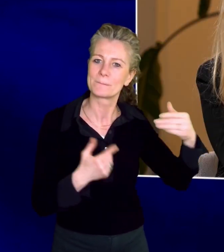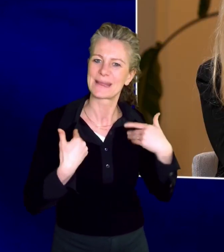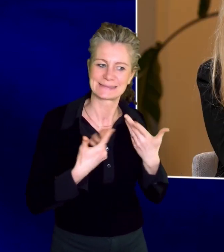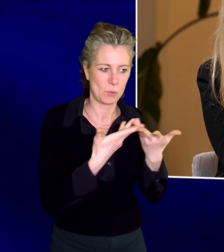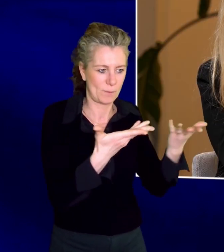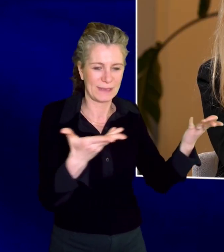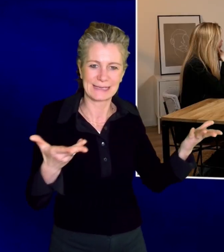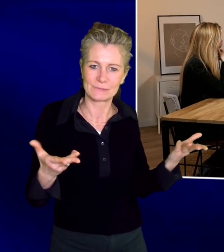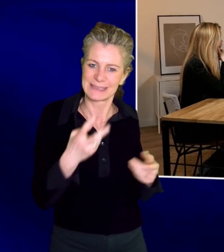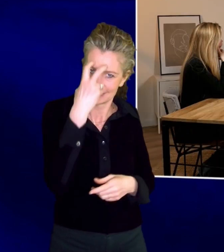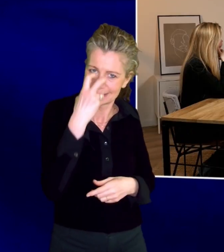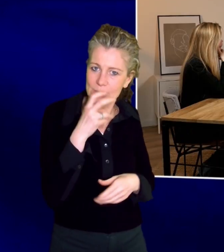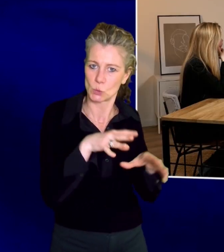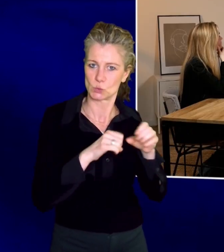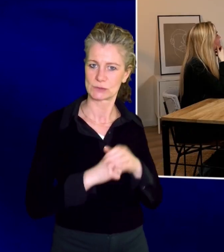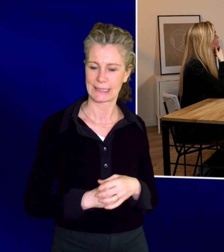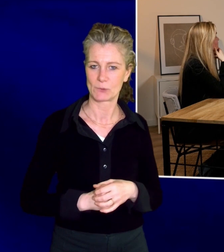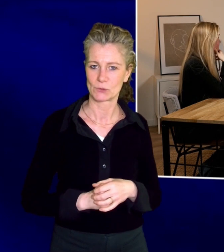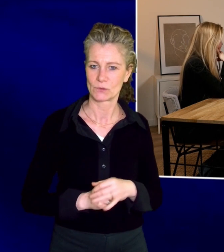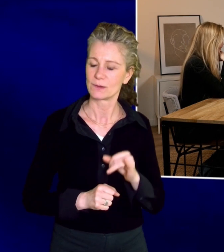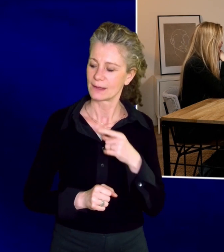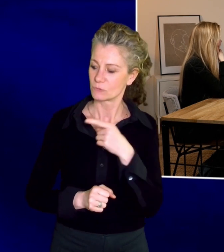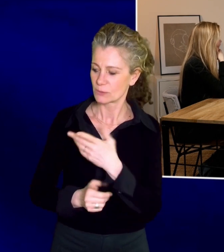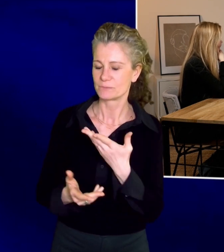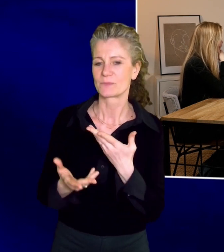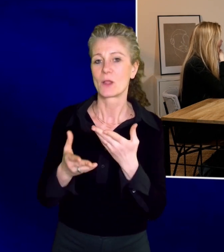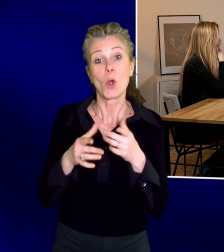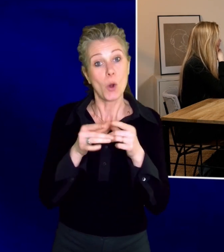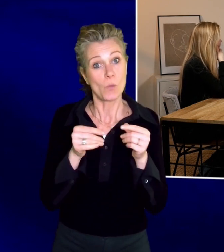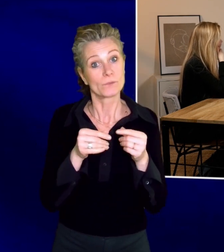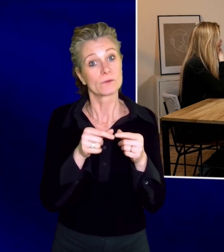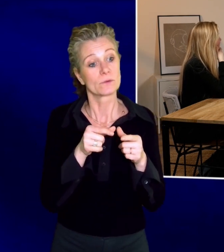Voor jou is lotgenotencontact heel belangrijk. We hebben daar ook een foto van.